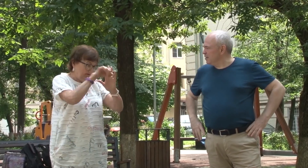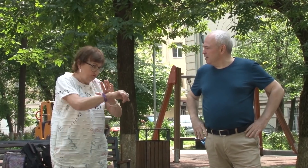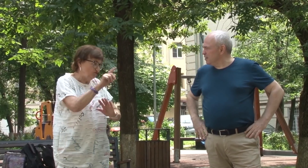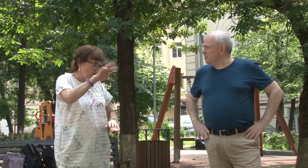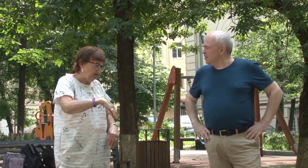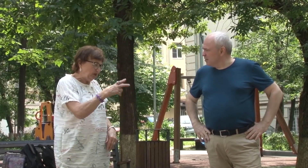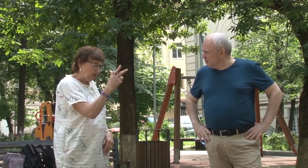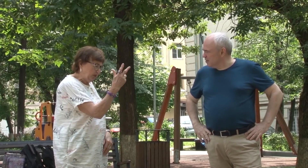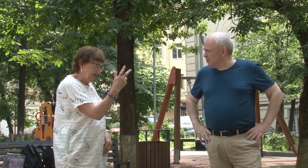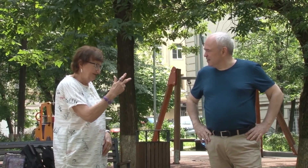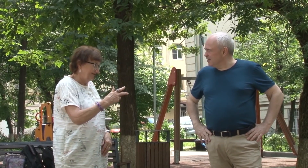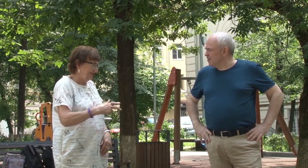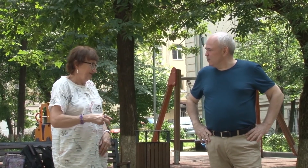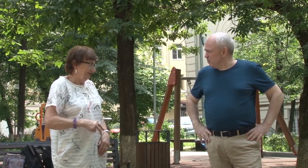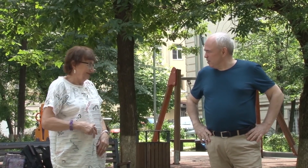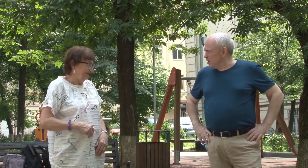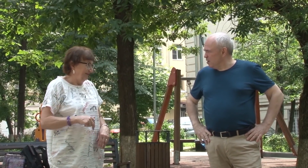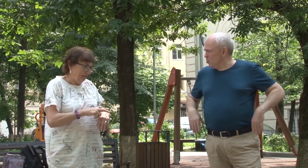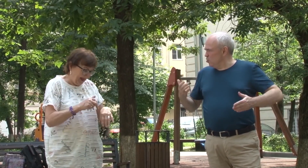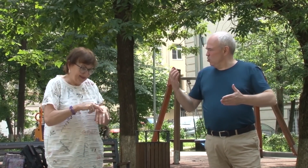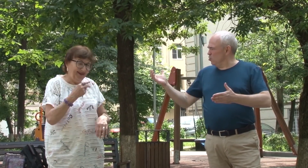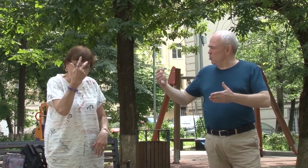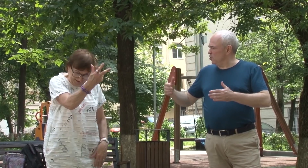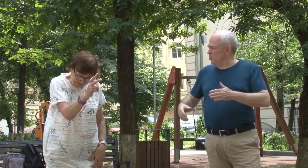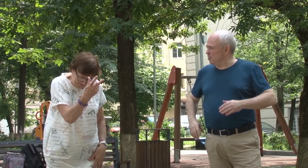Сажали в кутузку и штрафовали на 3 рубля.